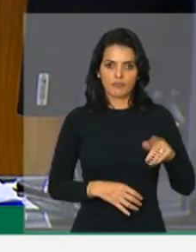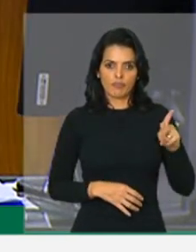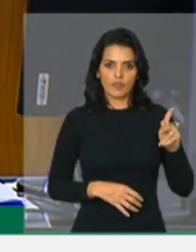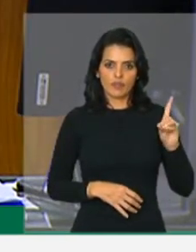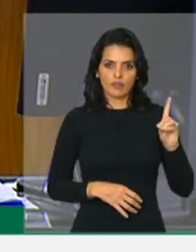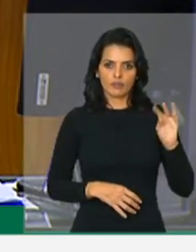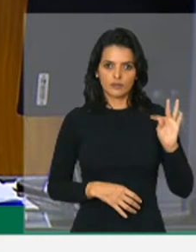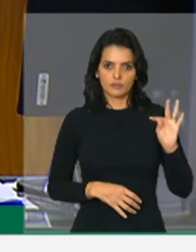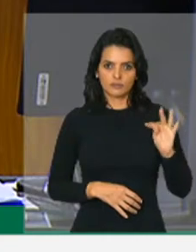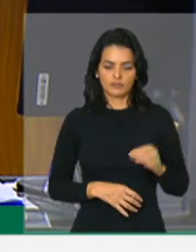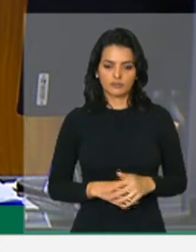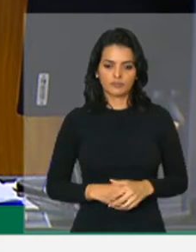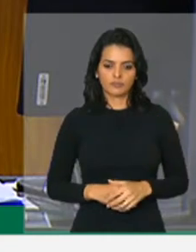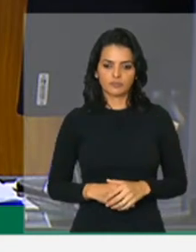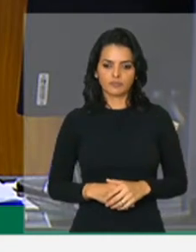[DEPUTADO]: EU NÃO OUVI QUANDO O SENHOR CHAMOU